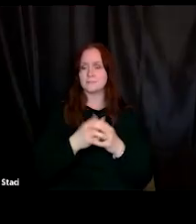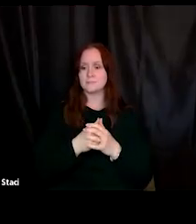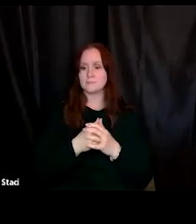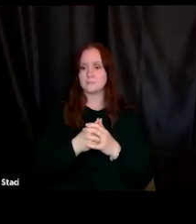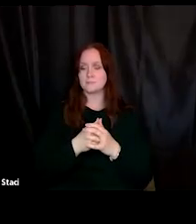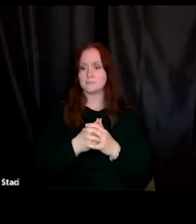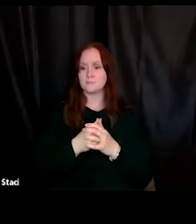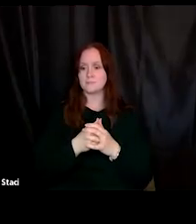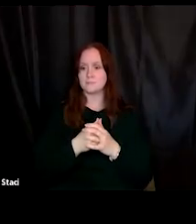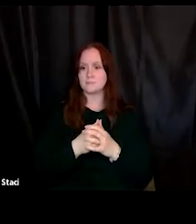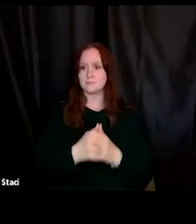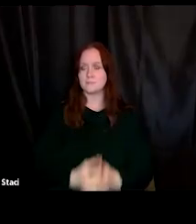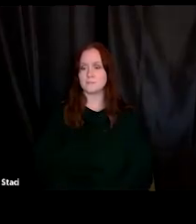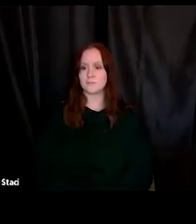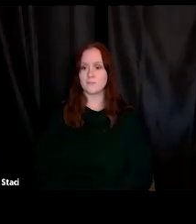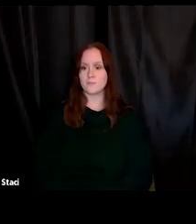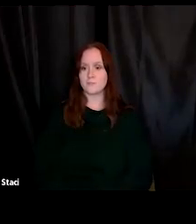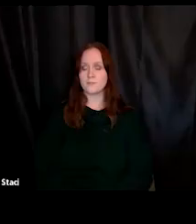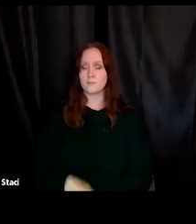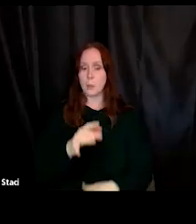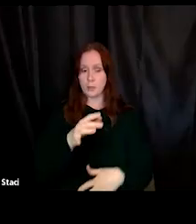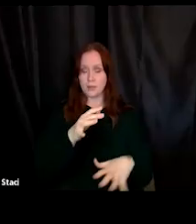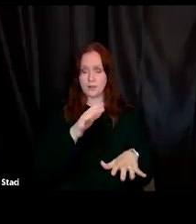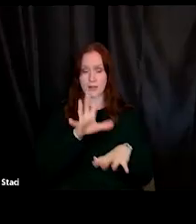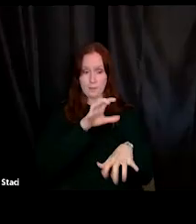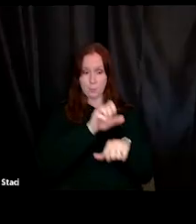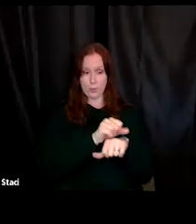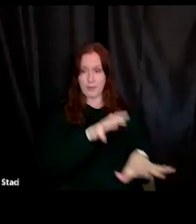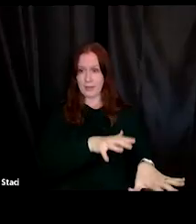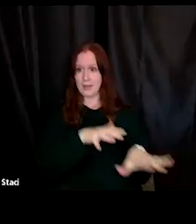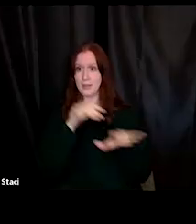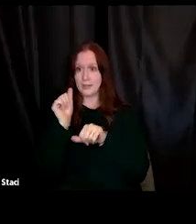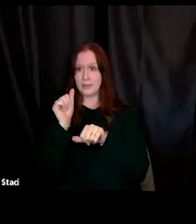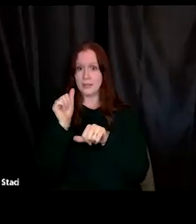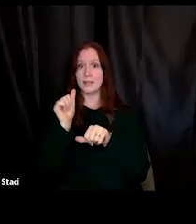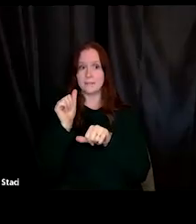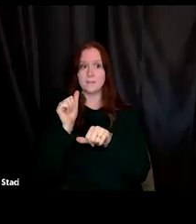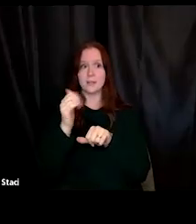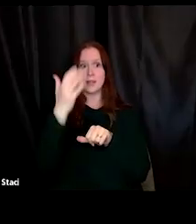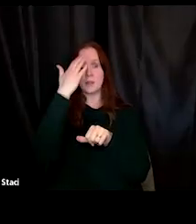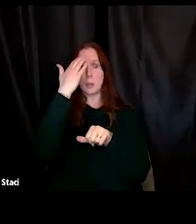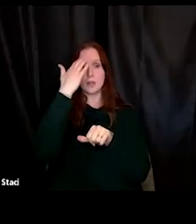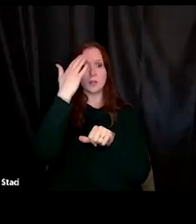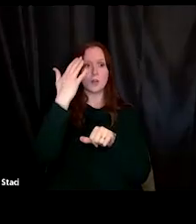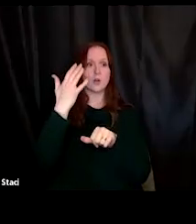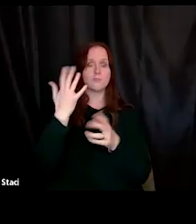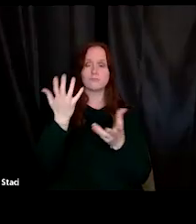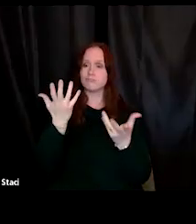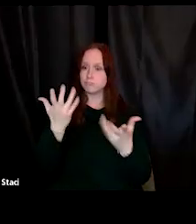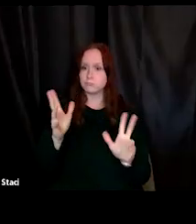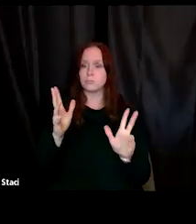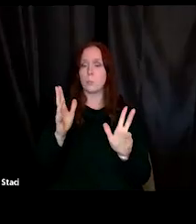es el más importante para nuestros solicitantes y en realidad para todos nosotros como miembros del público